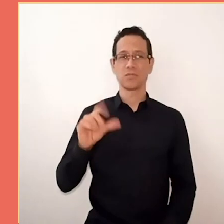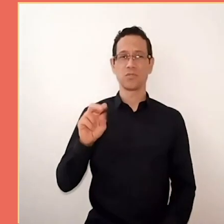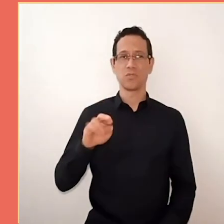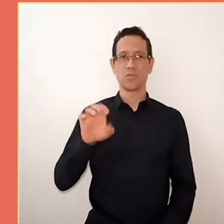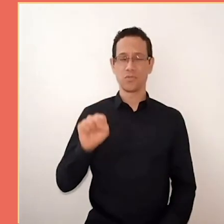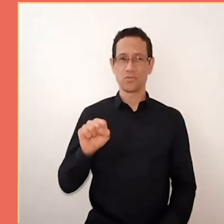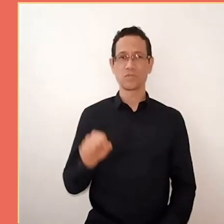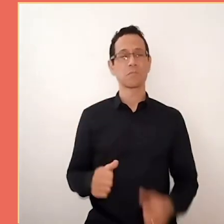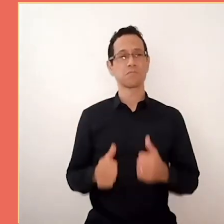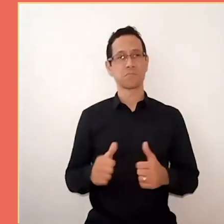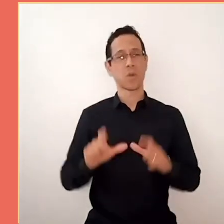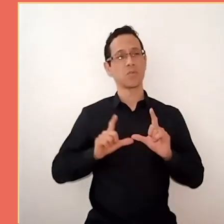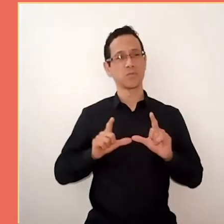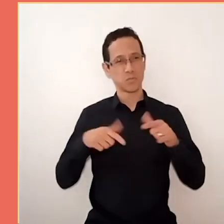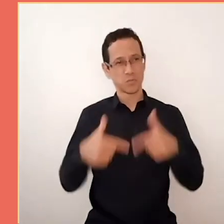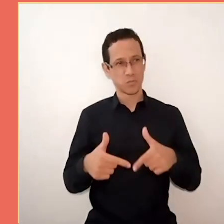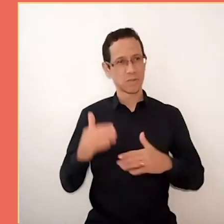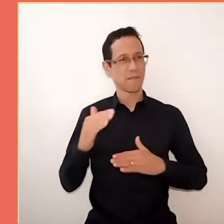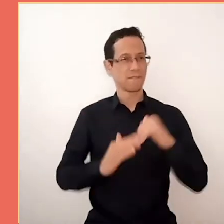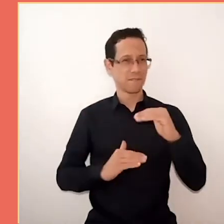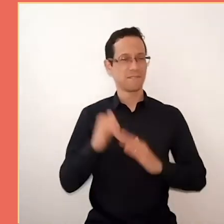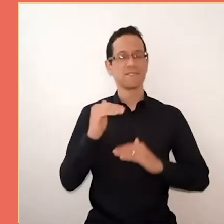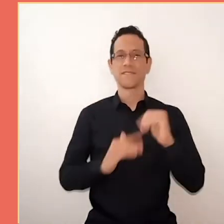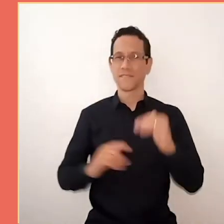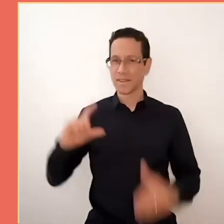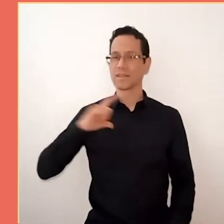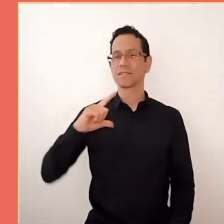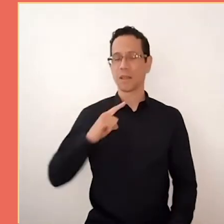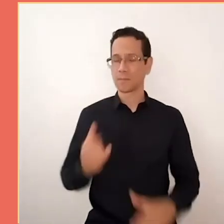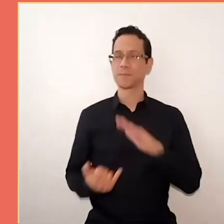atitude, ação que você tem a frente do Instituto Emília,